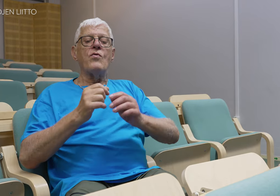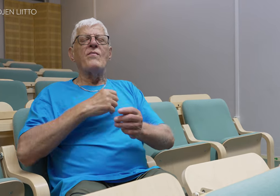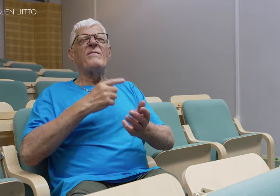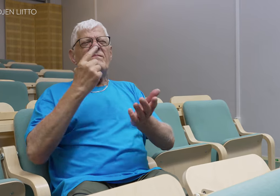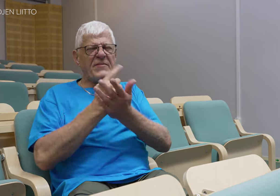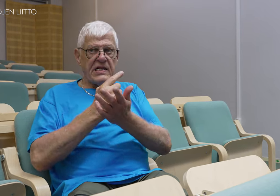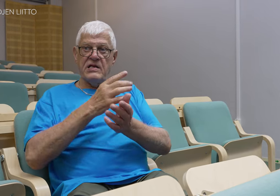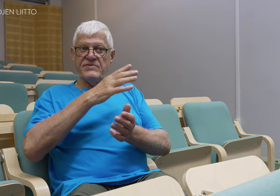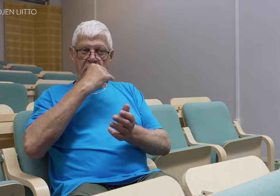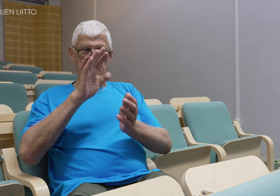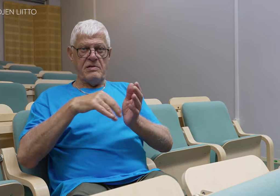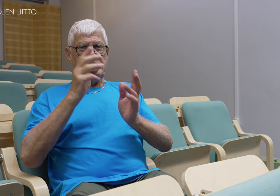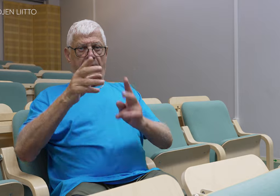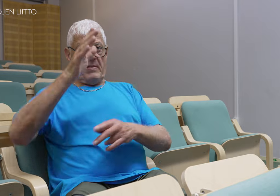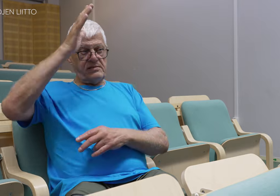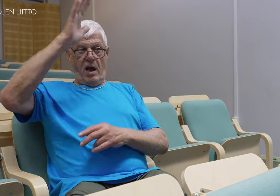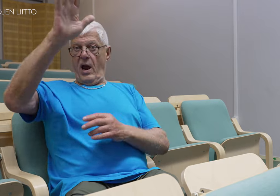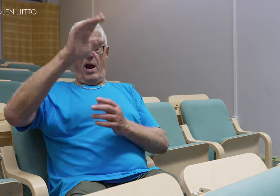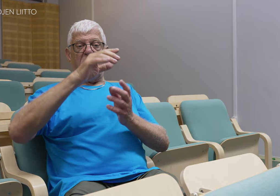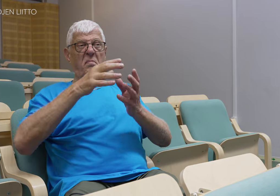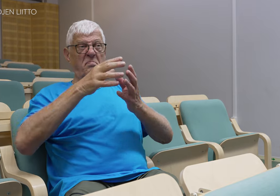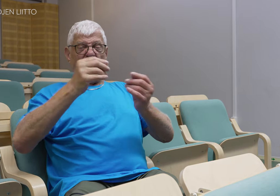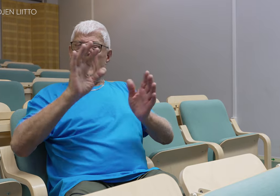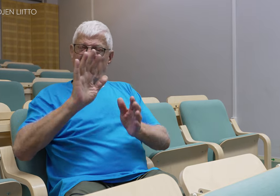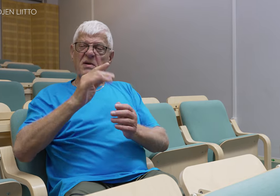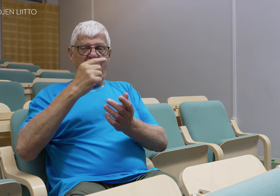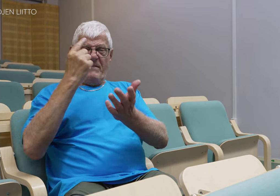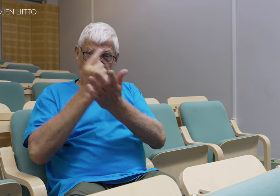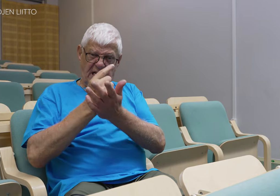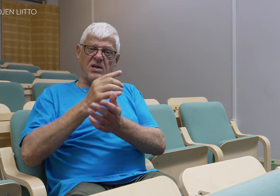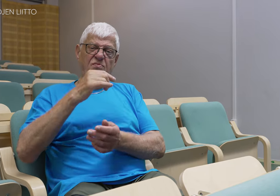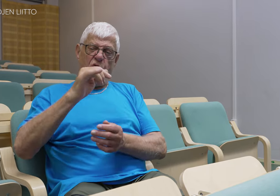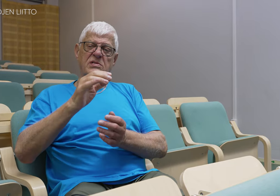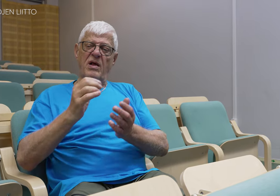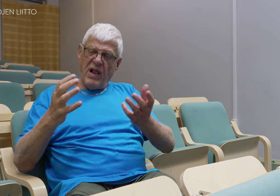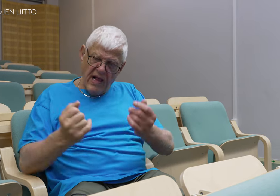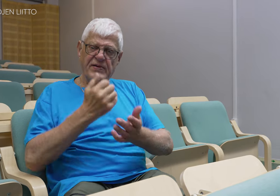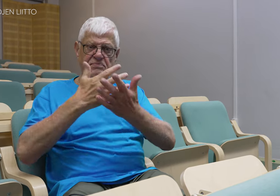ja aivan kuten saamen kieltenkin kanssa, täytyy suomenruotsalainen viittomakieli -